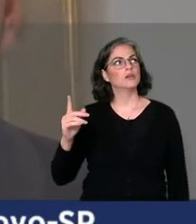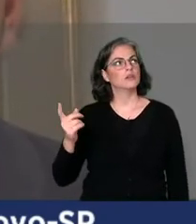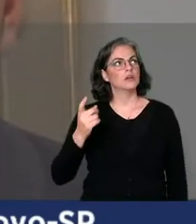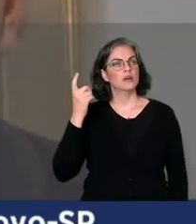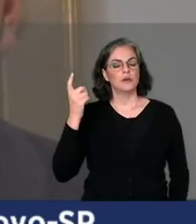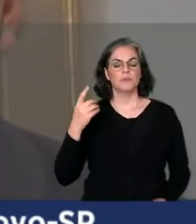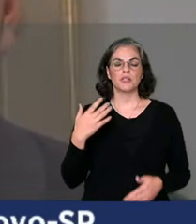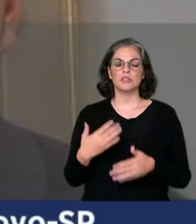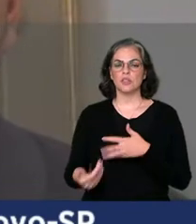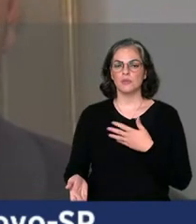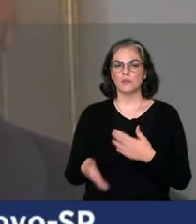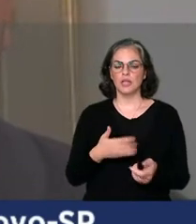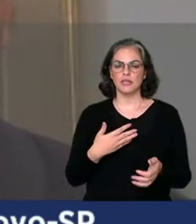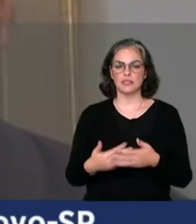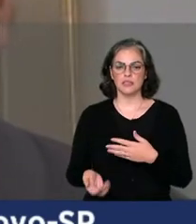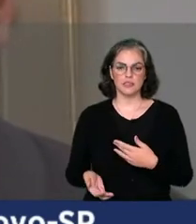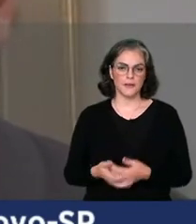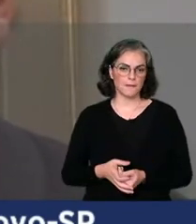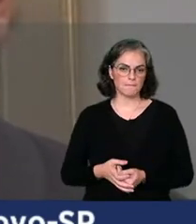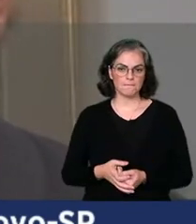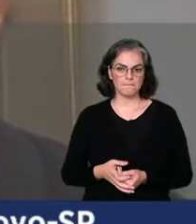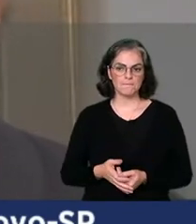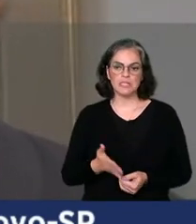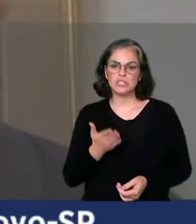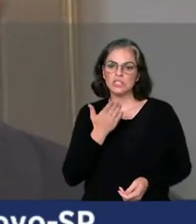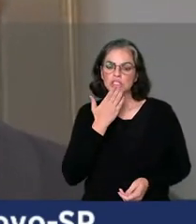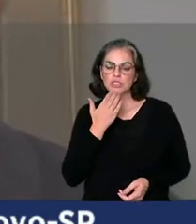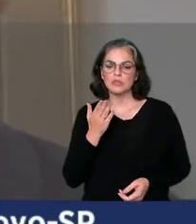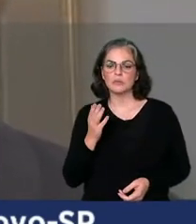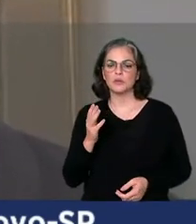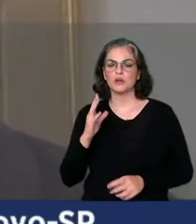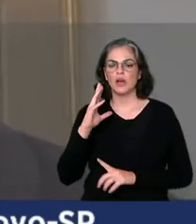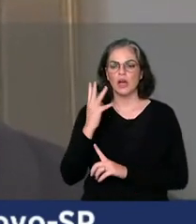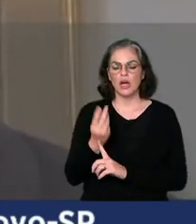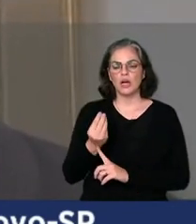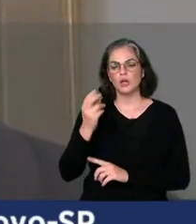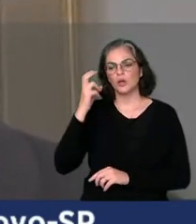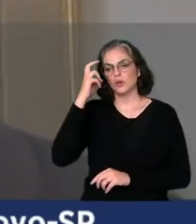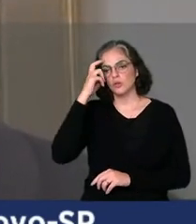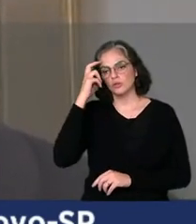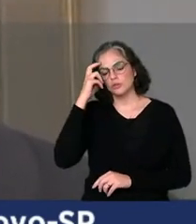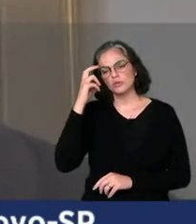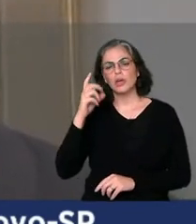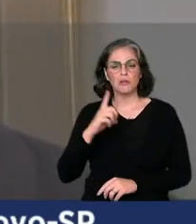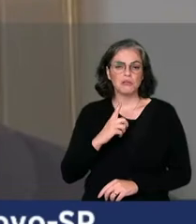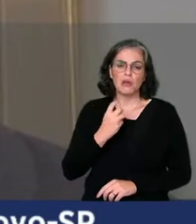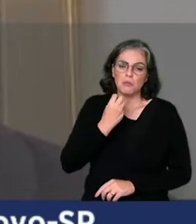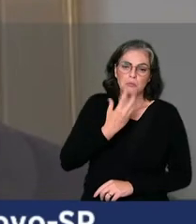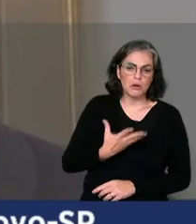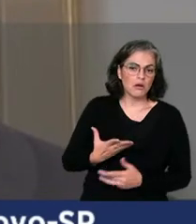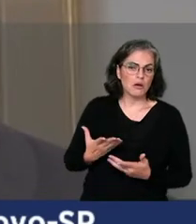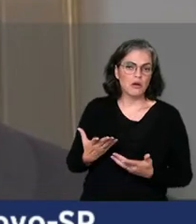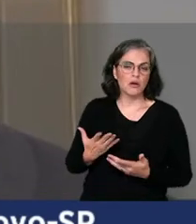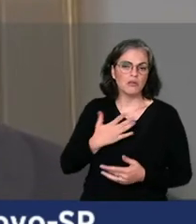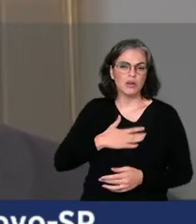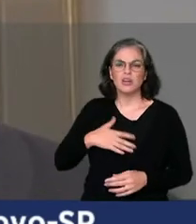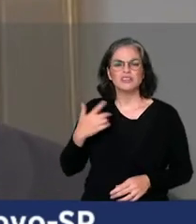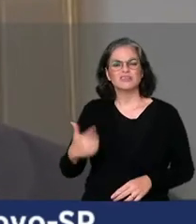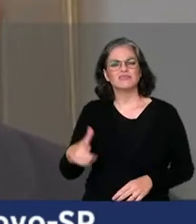DE TRATAMENTO DIFERENCIADO. NA CULTURA PERCEBEMOS QUE NEGROS, BAIXOS, ALTOS, QUANDO FAZEM